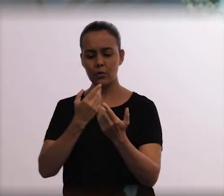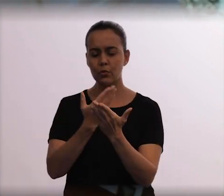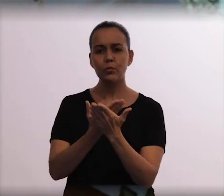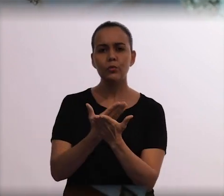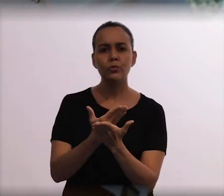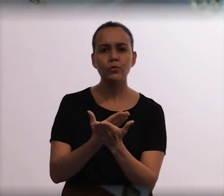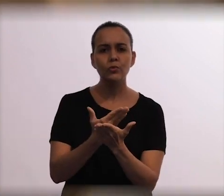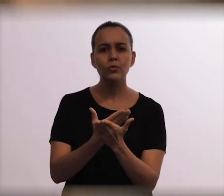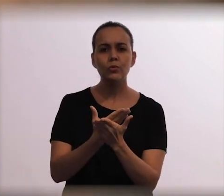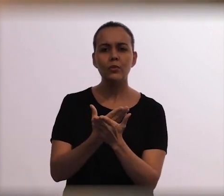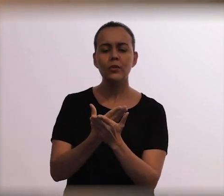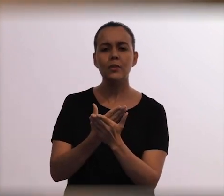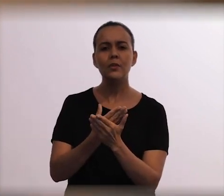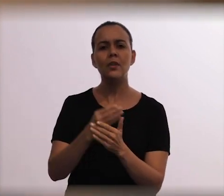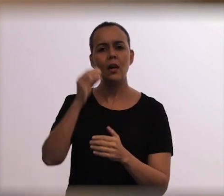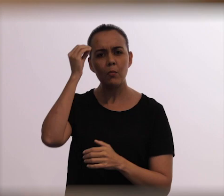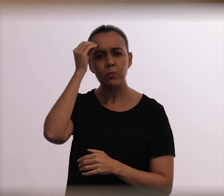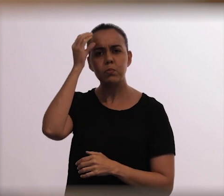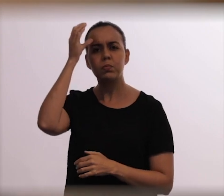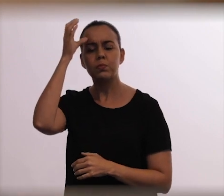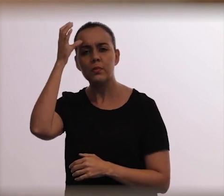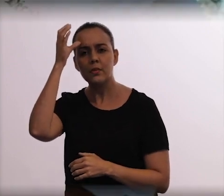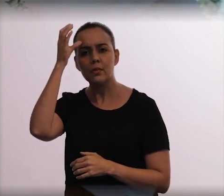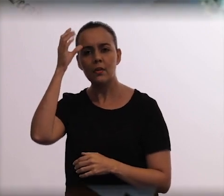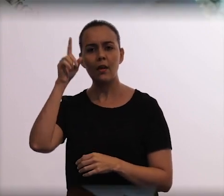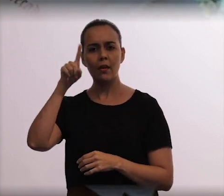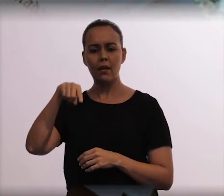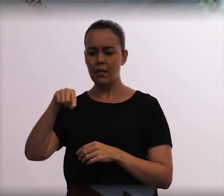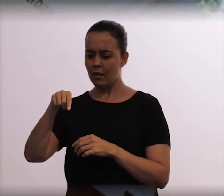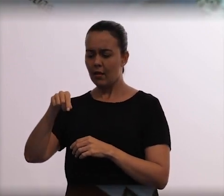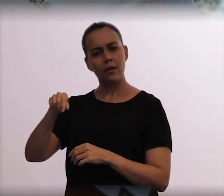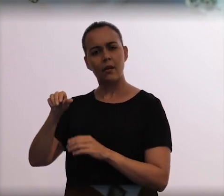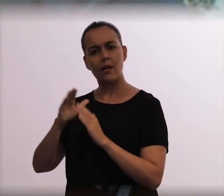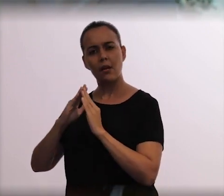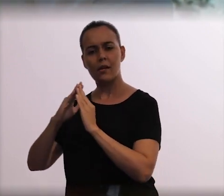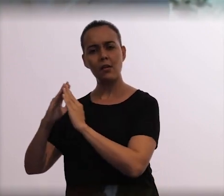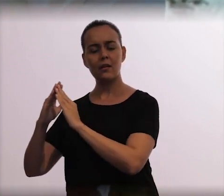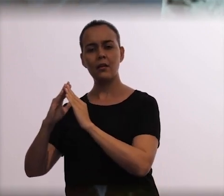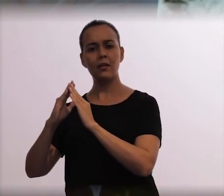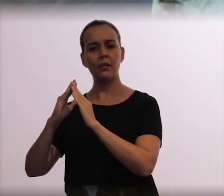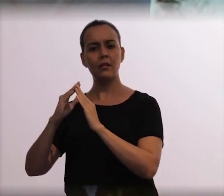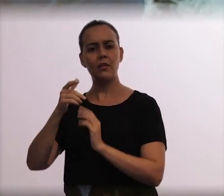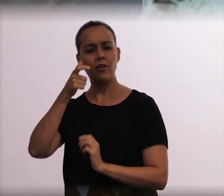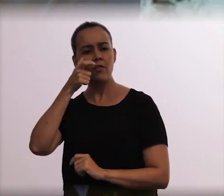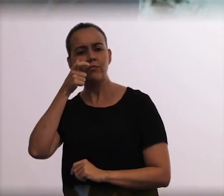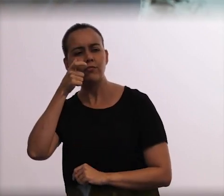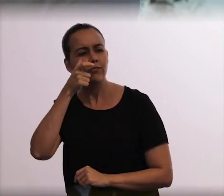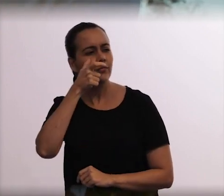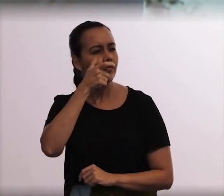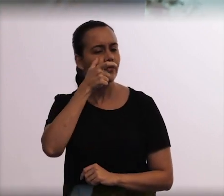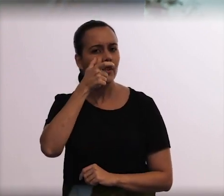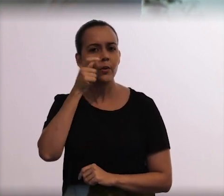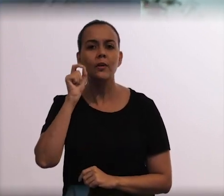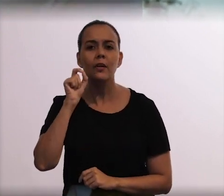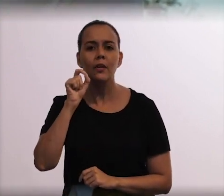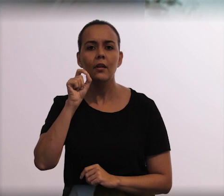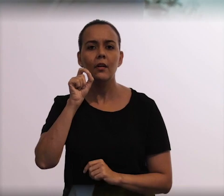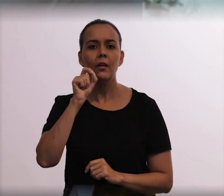É a periferia olhando a cidade. É a periferia explicando a cidade. E não contrário, como sempre foi.